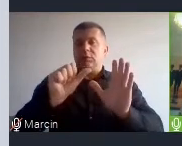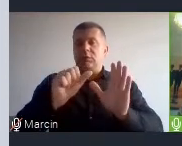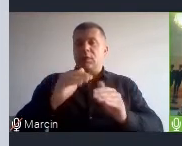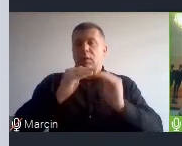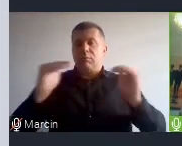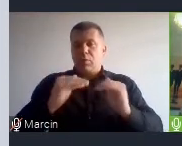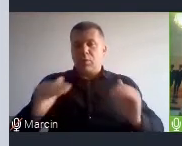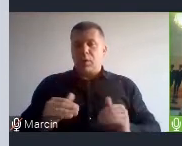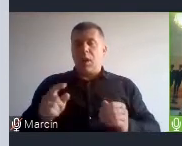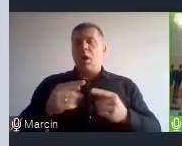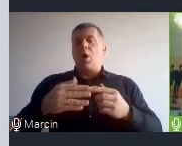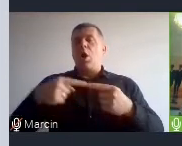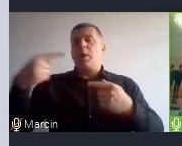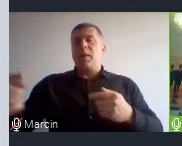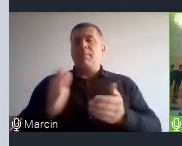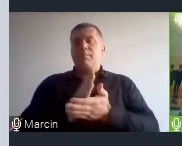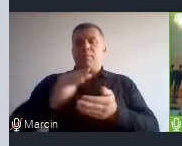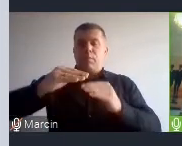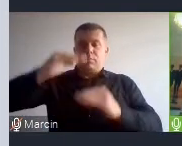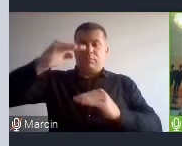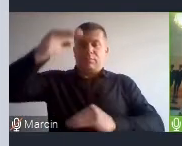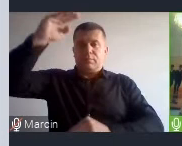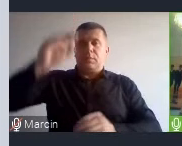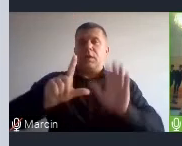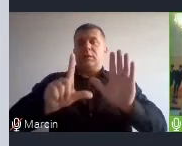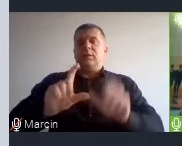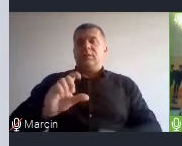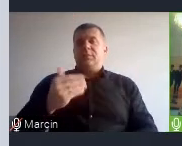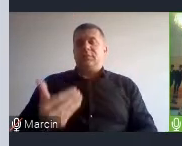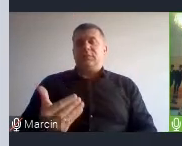a odległość między półkami w tym piecu to siedem centymetrów.